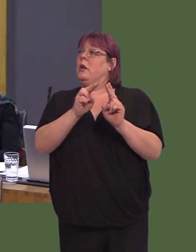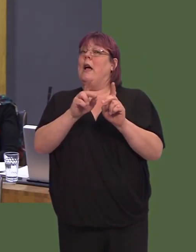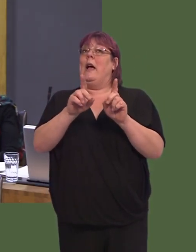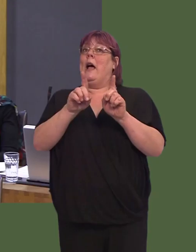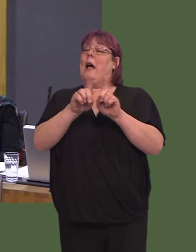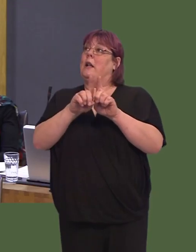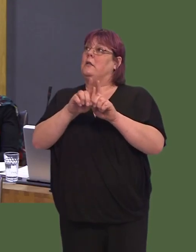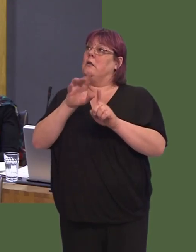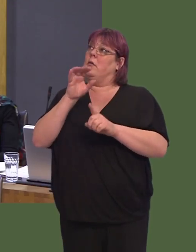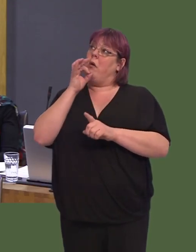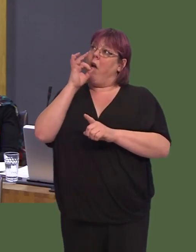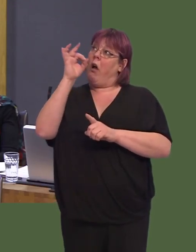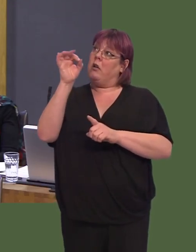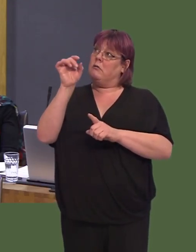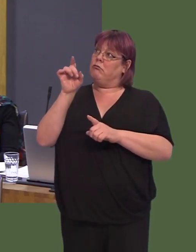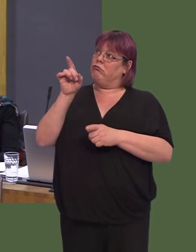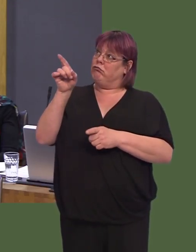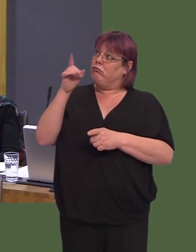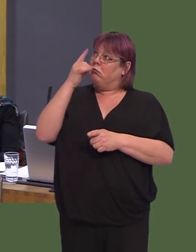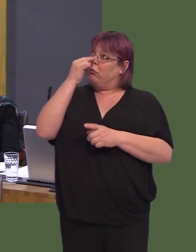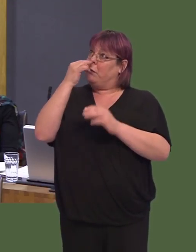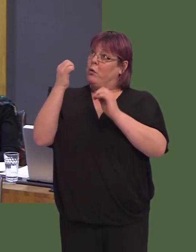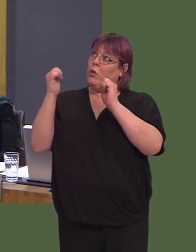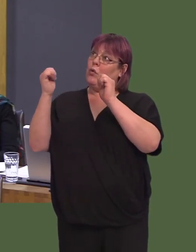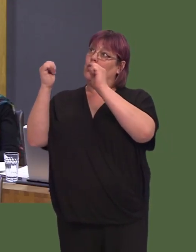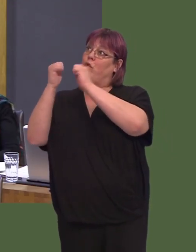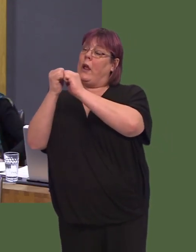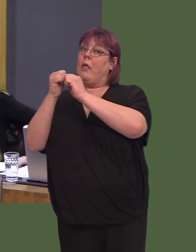A wnaiff arweinydd y ty hefyd gytuno bod angen arweinyddiaeth Llywodraeth ac arweinyddiaeth